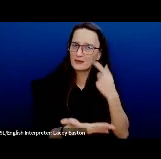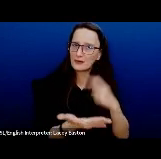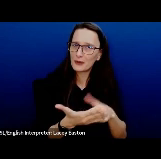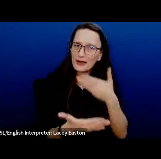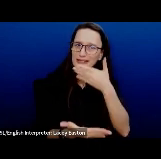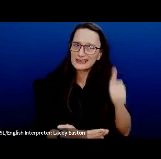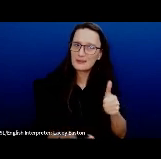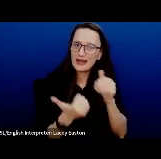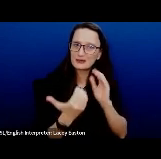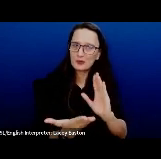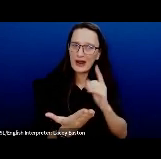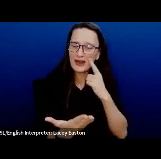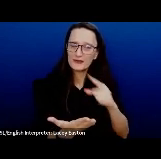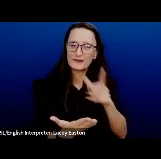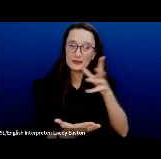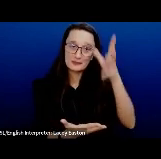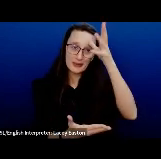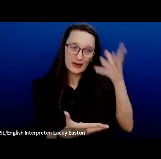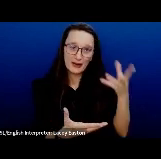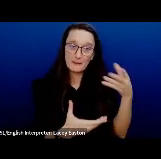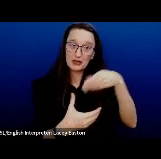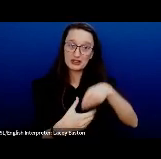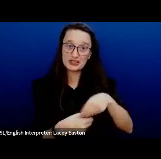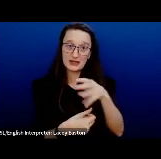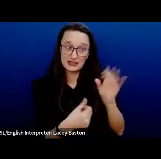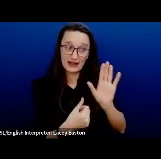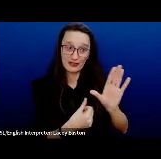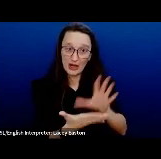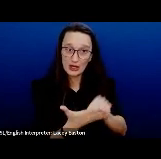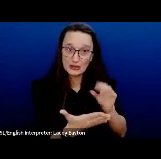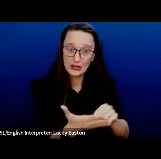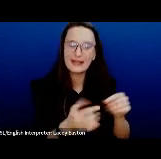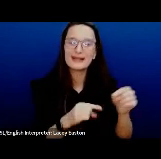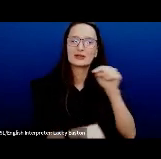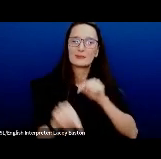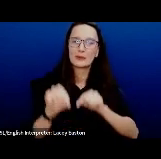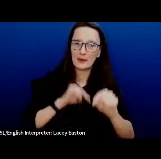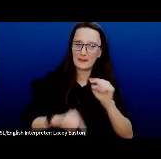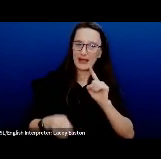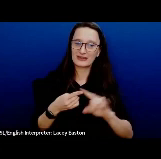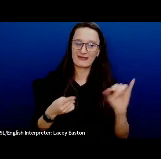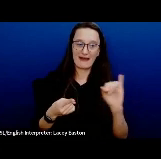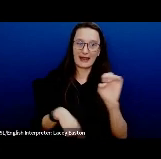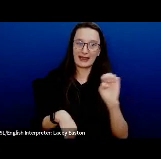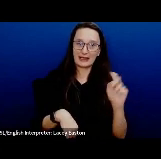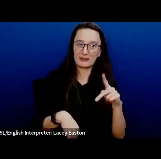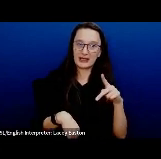el aprendizaje de los padres es regresar al IEP y crear sus preguntas, algunas de las preguntas